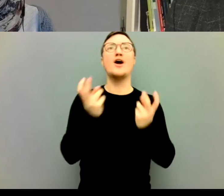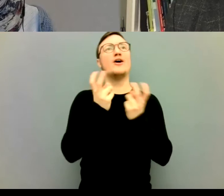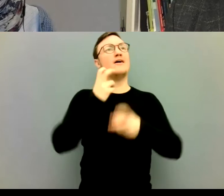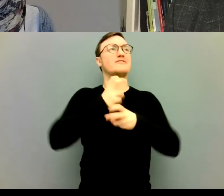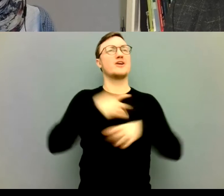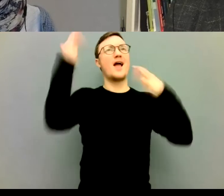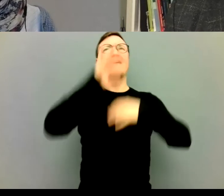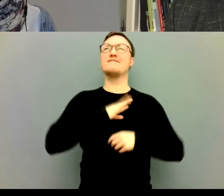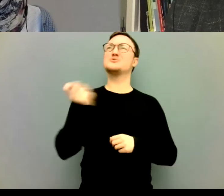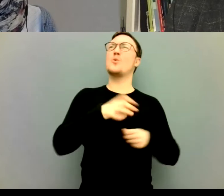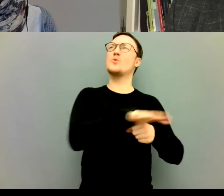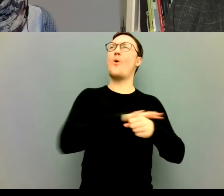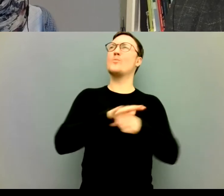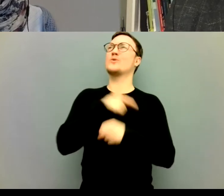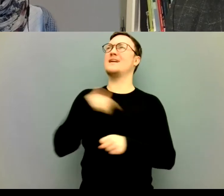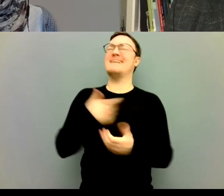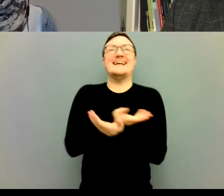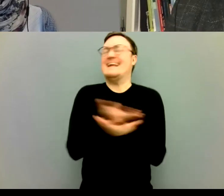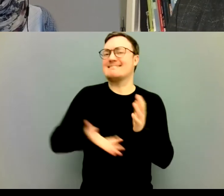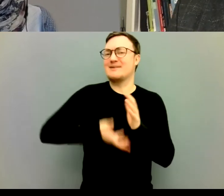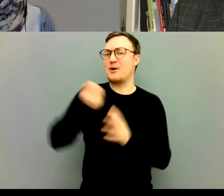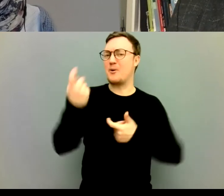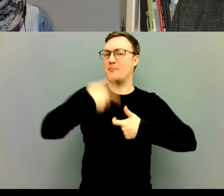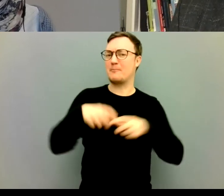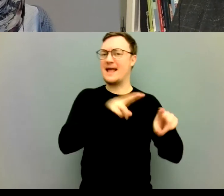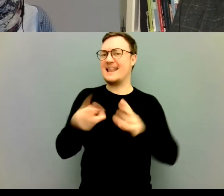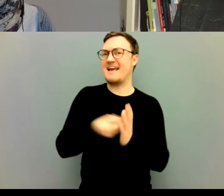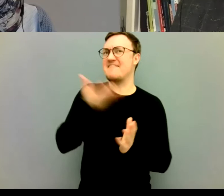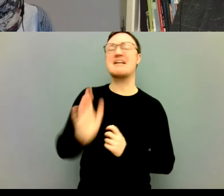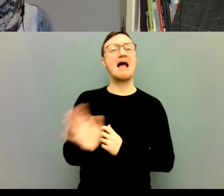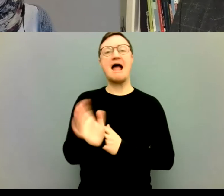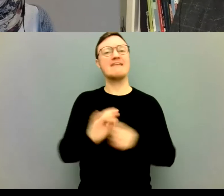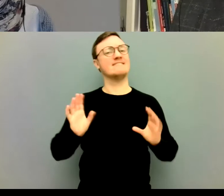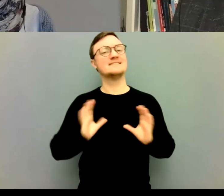Jag försöker erinra mig om det finns något område där det inte-